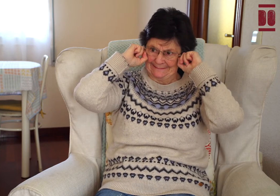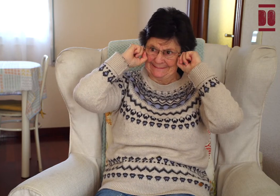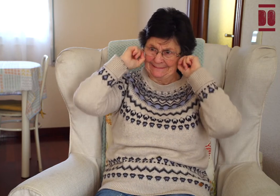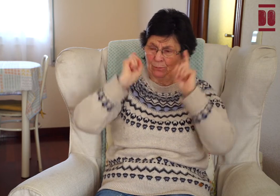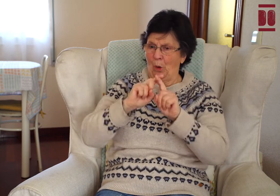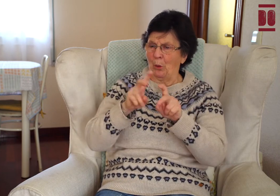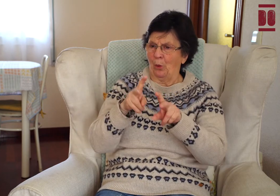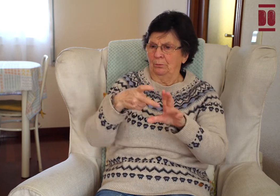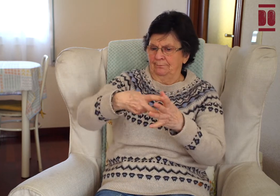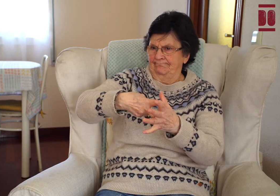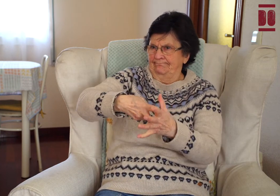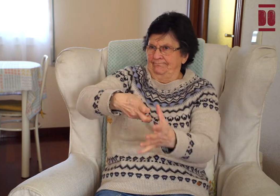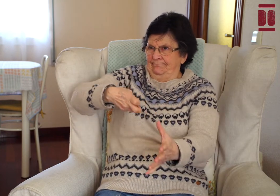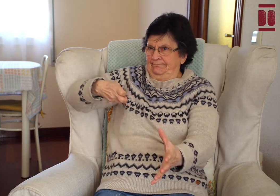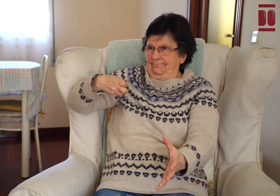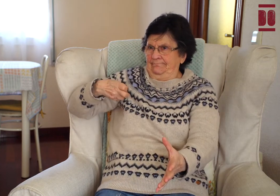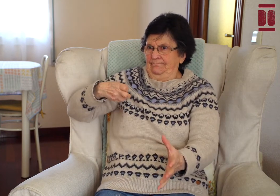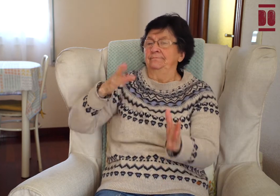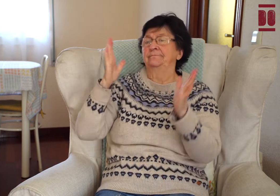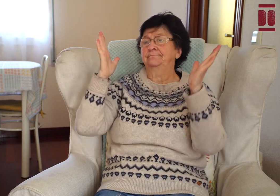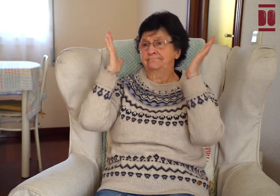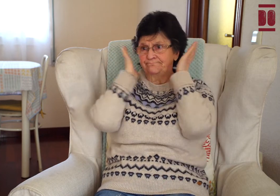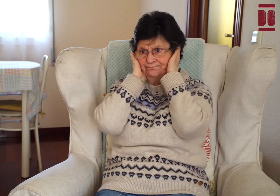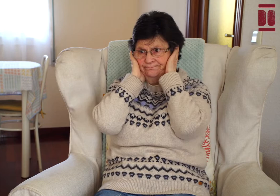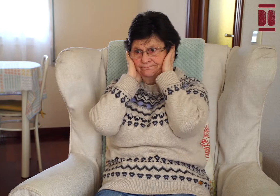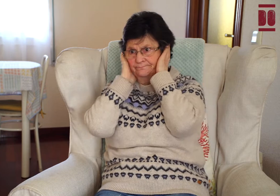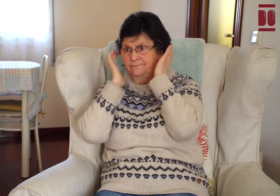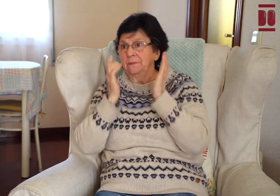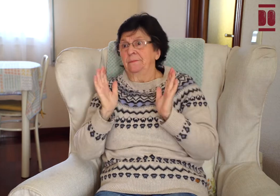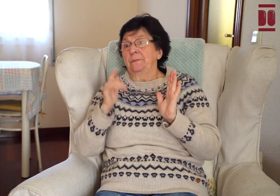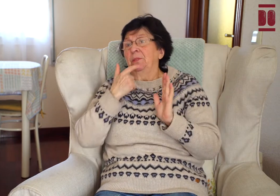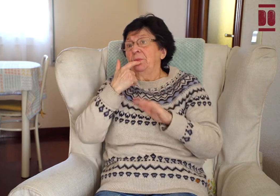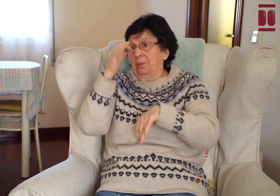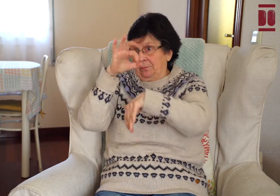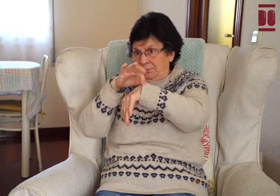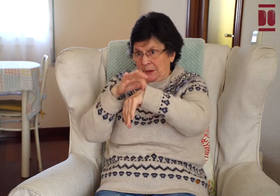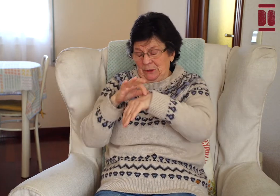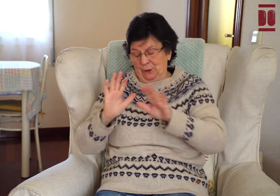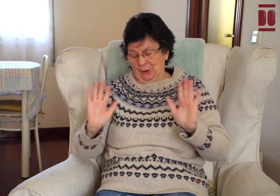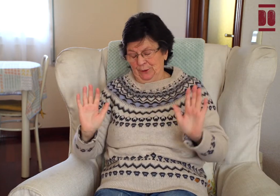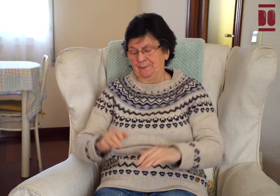Me extrajeron con fórceps del canal del parto tirándome de la cabeza y eso causó mi sordera, según lo que dijo el médico.